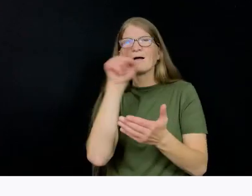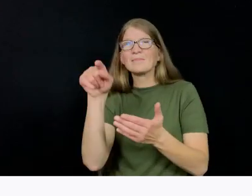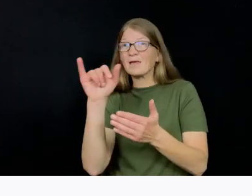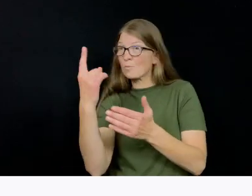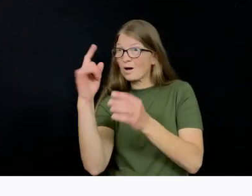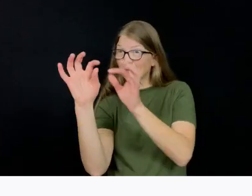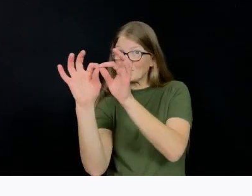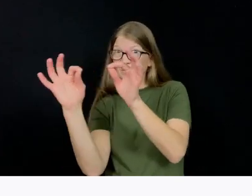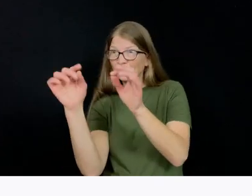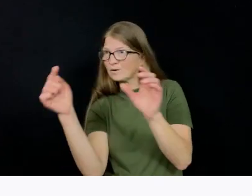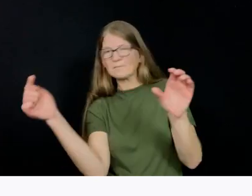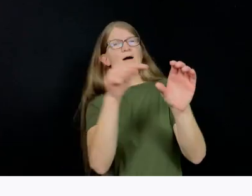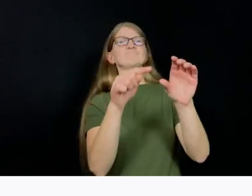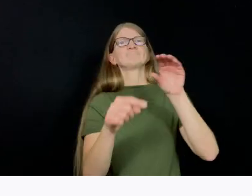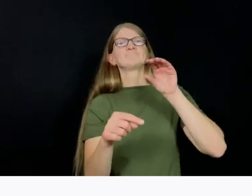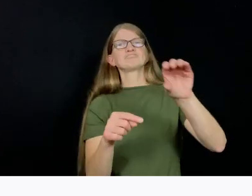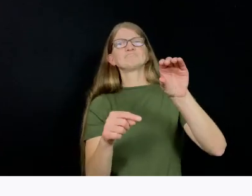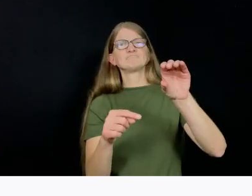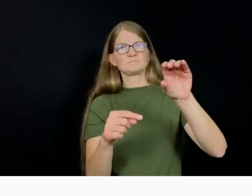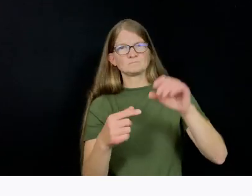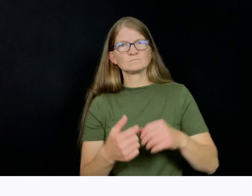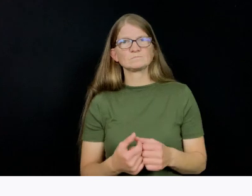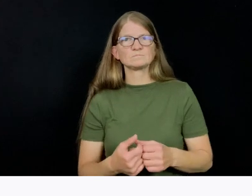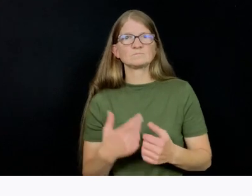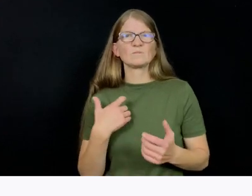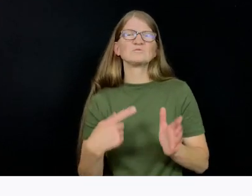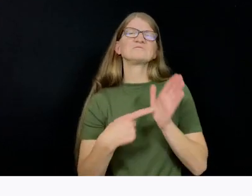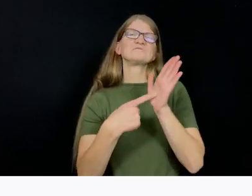على سبيل المثال، لنفترض أنكم تبحثون عن شيء مميز جدًا